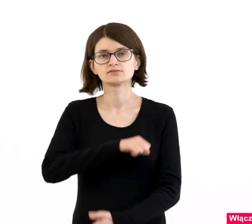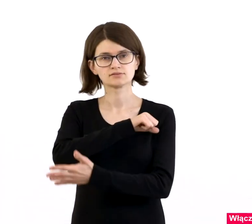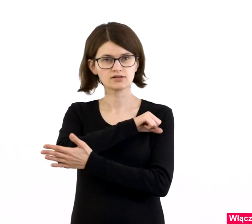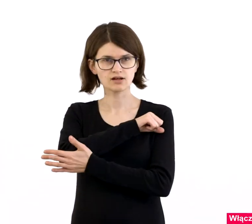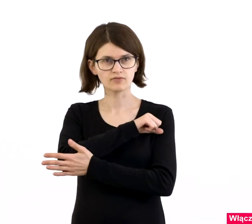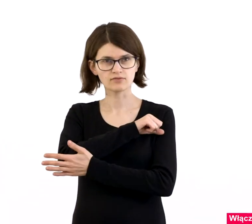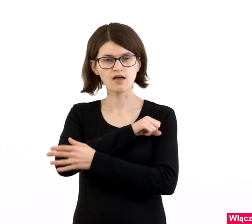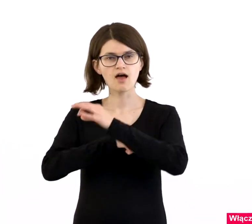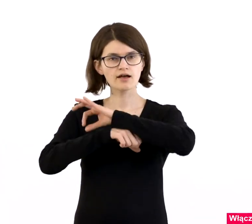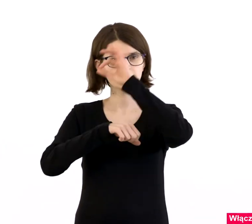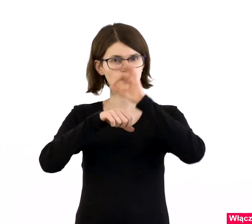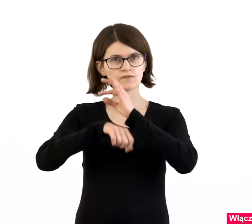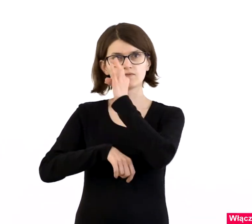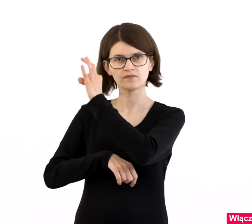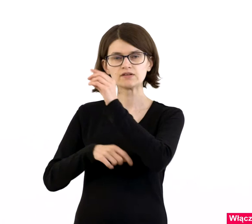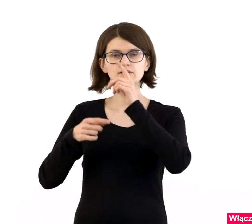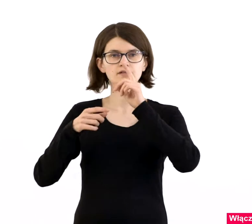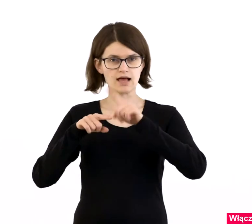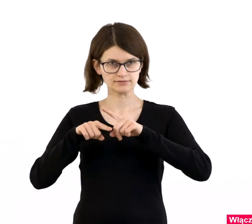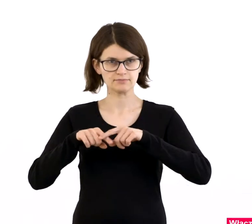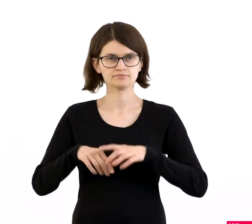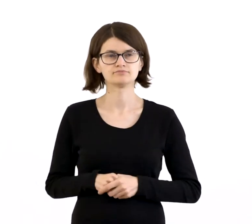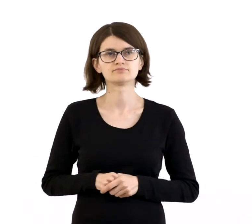Zasady architektury greckiej